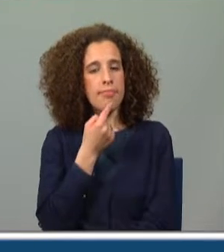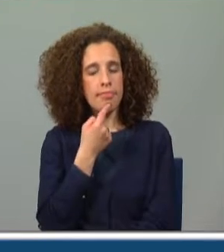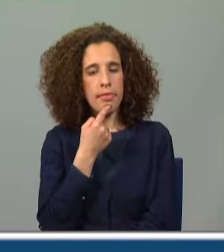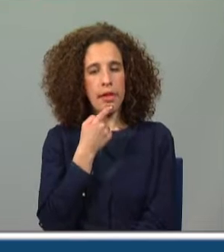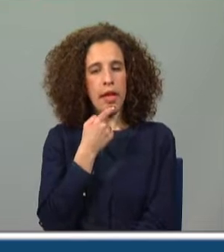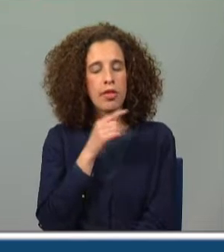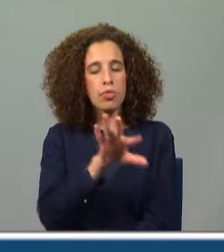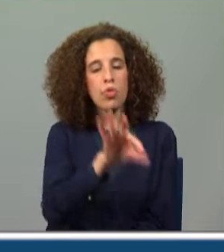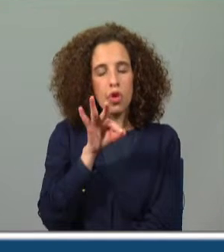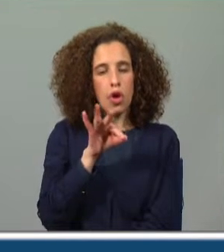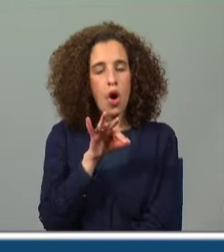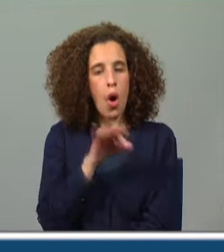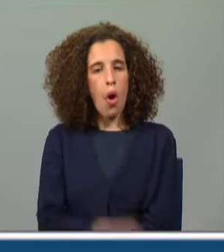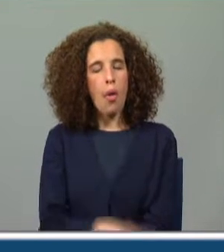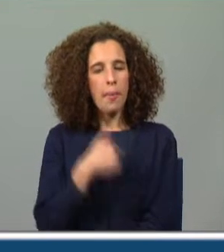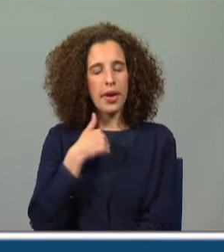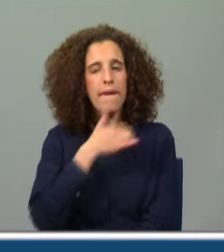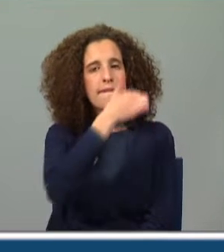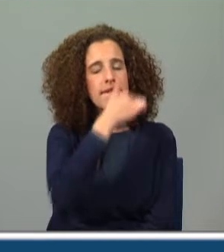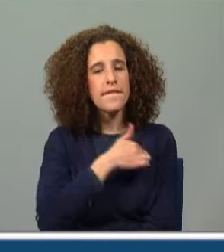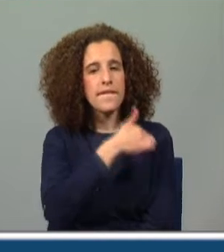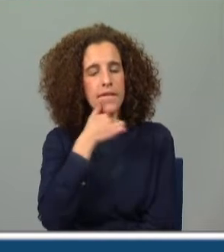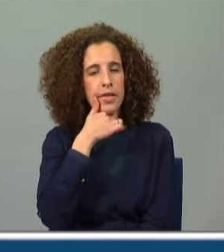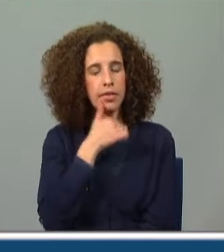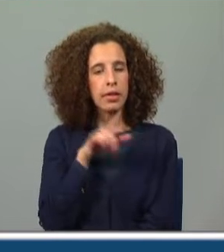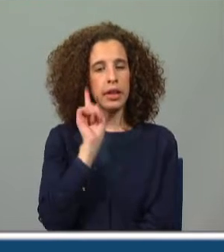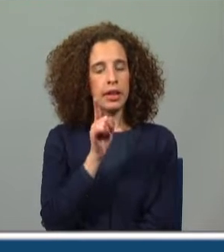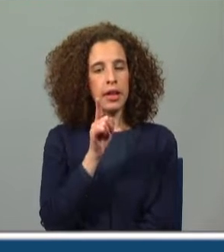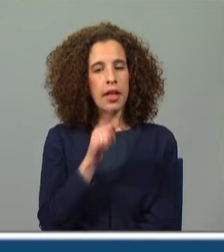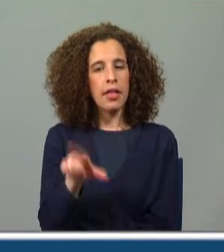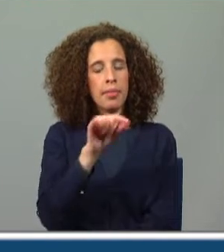tinha me escolhido como alvo para eu sofrer e ela acabava por aceitar isso 選擇了我作為我的目標受苦，她最終接受了